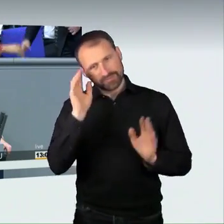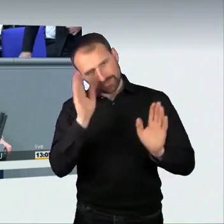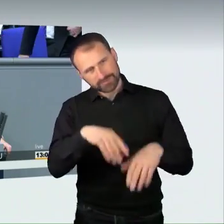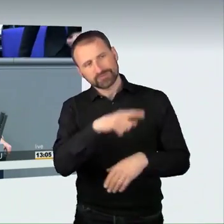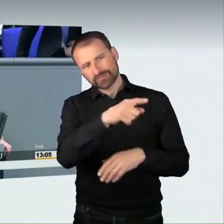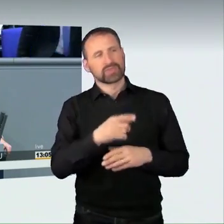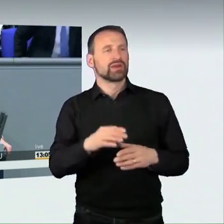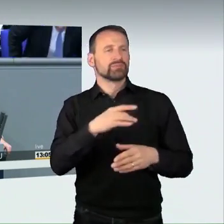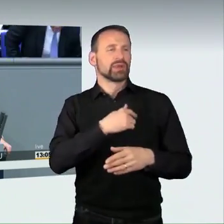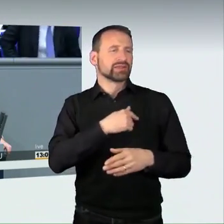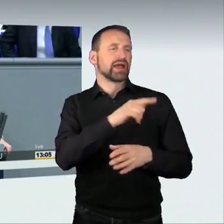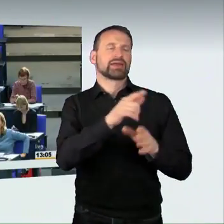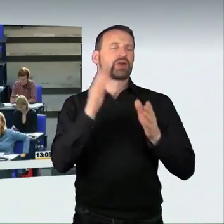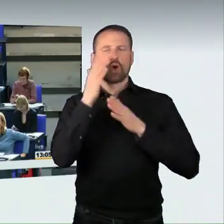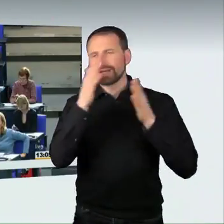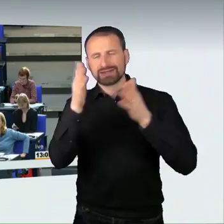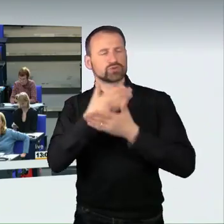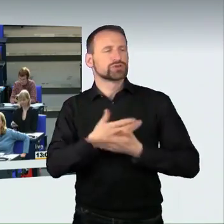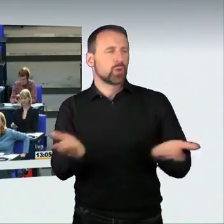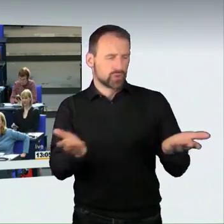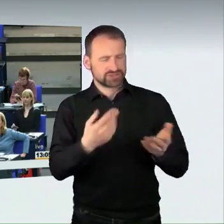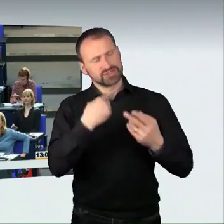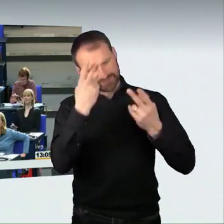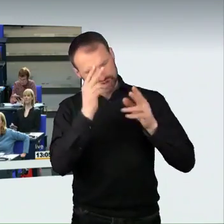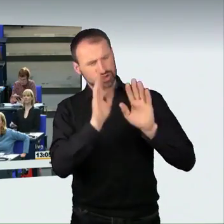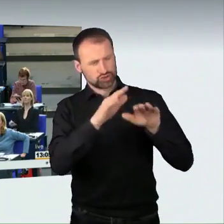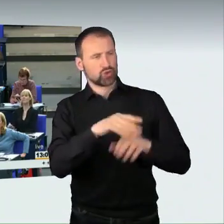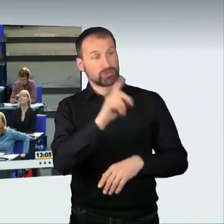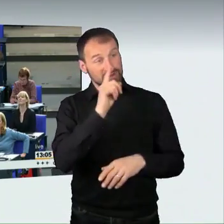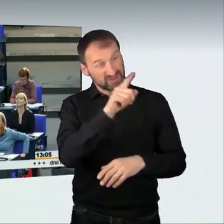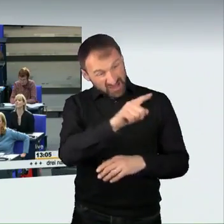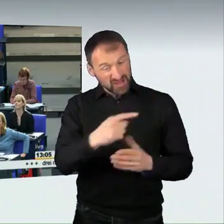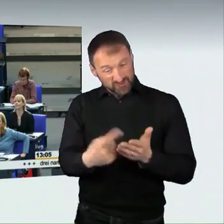in der sich Ihre Partei befindet. Aber Ihre Argumentation zu Ende gedacht,